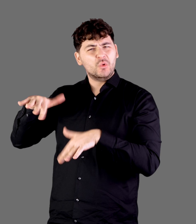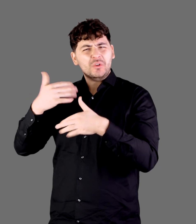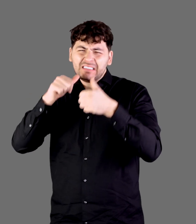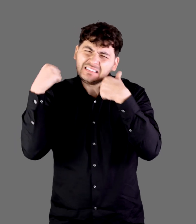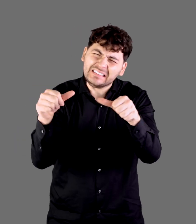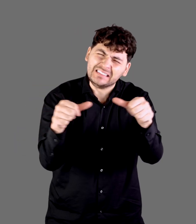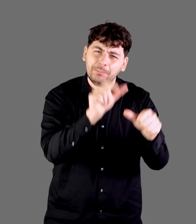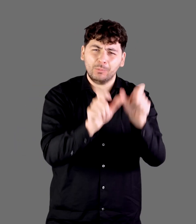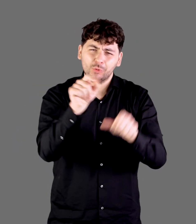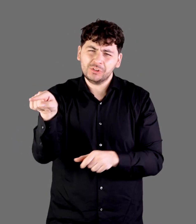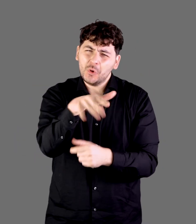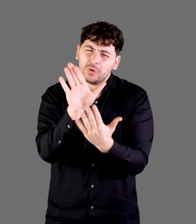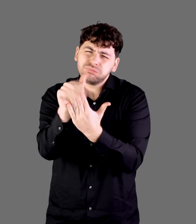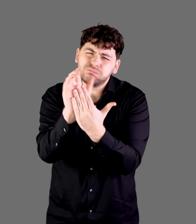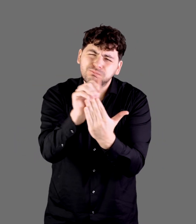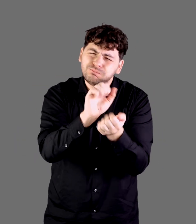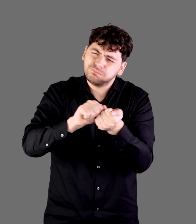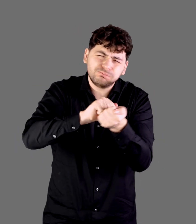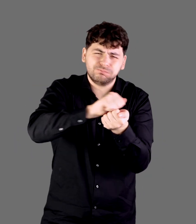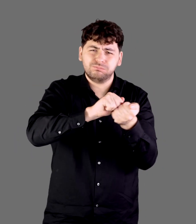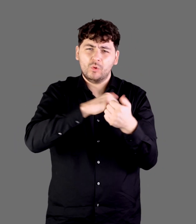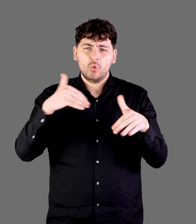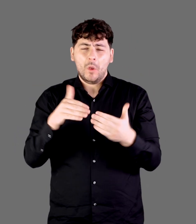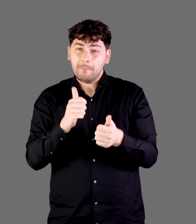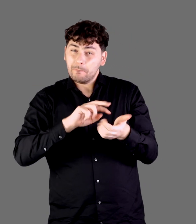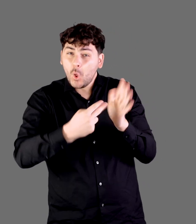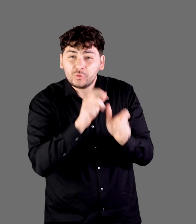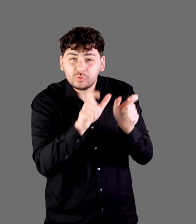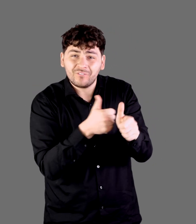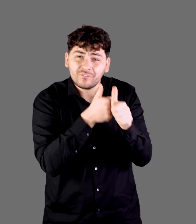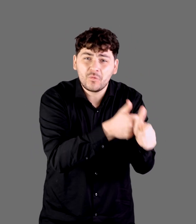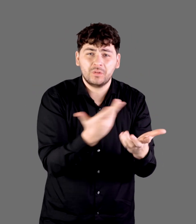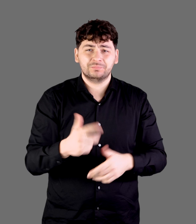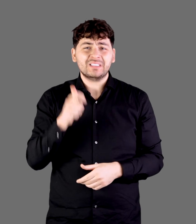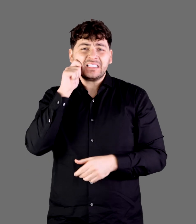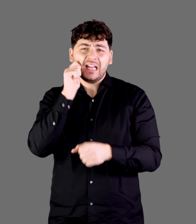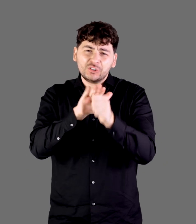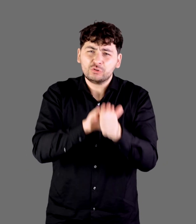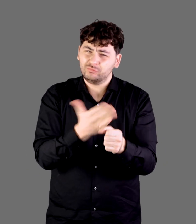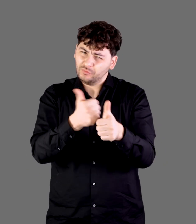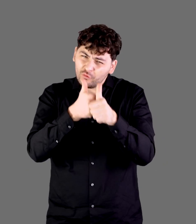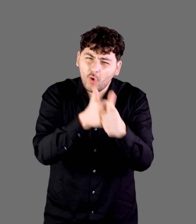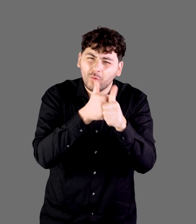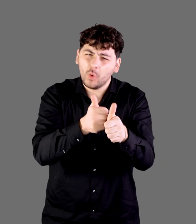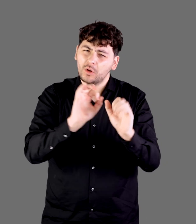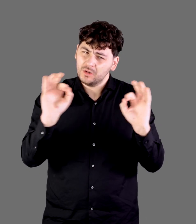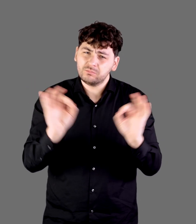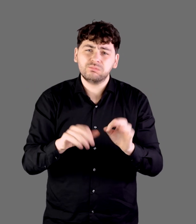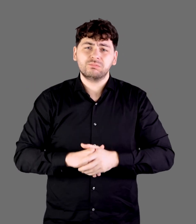seine menschenverachtende Praxis der politischen und rassistischen Verfolgung